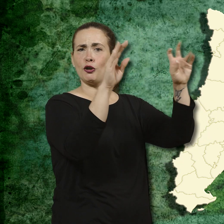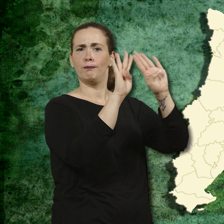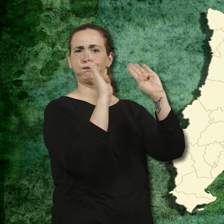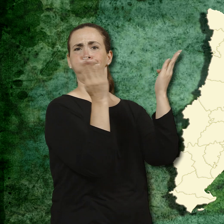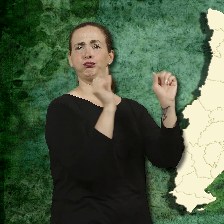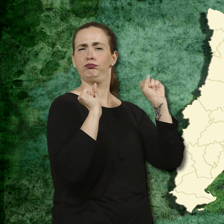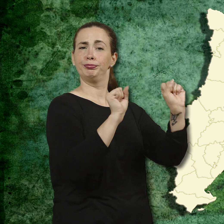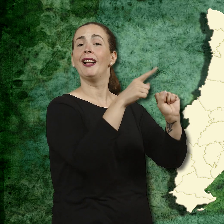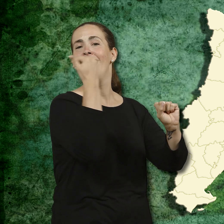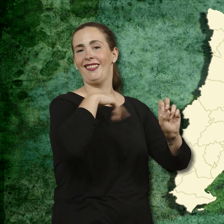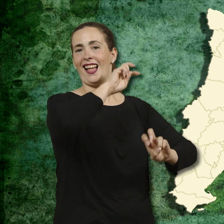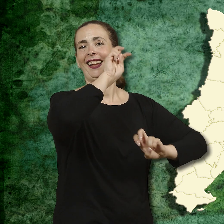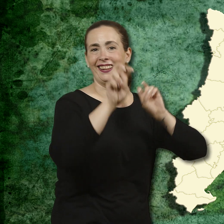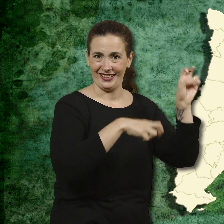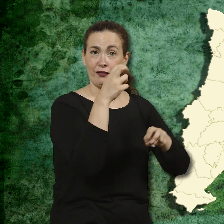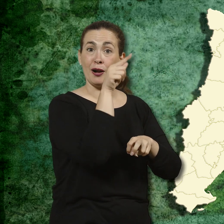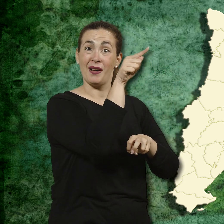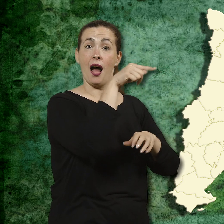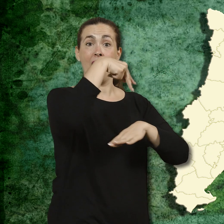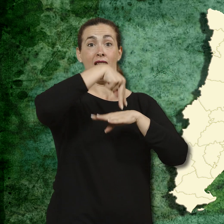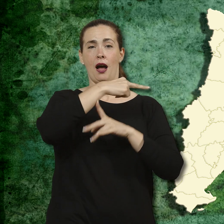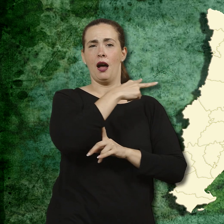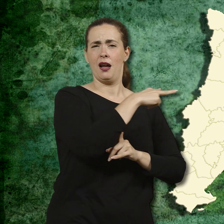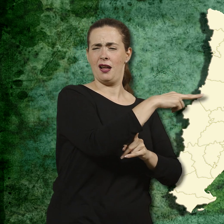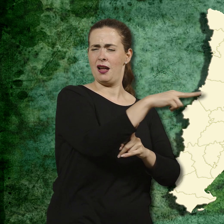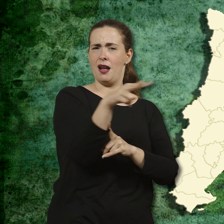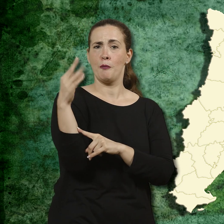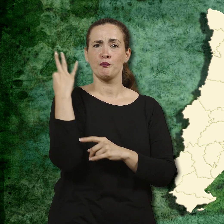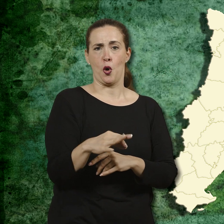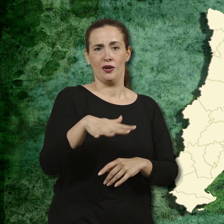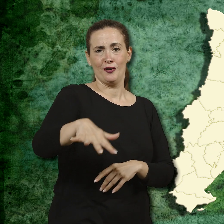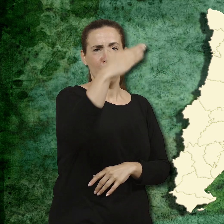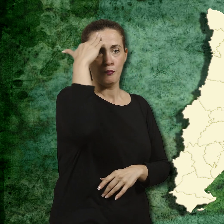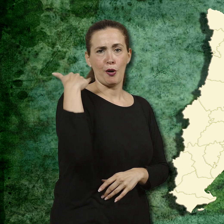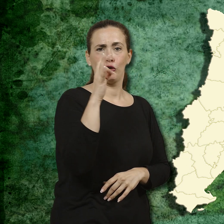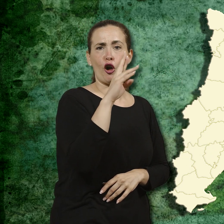hi ha el castell, una fortificació reformada des d'on es contemplen magnífiques vistes